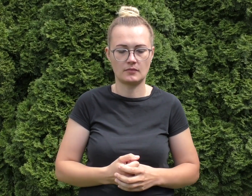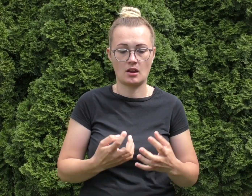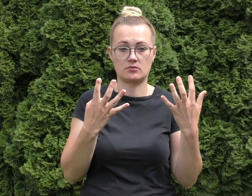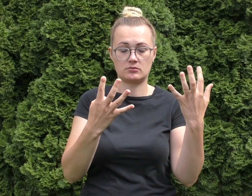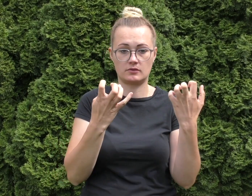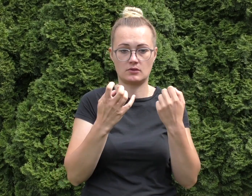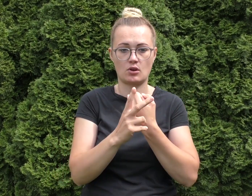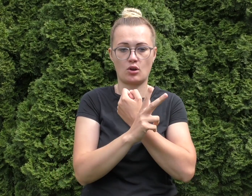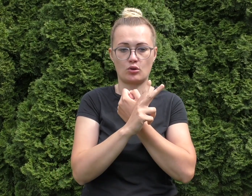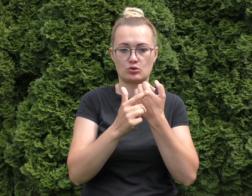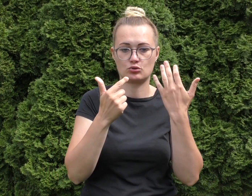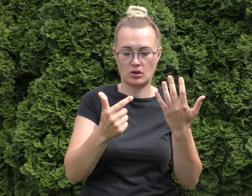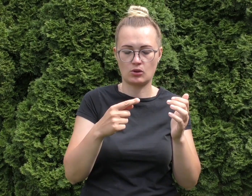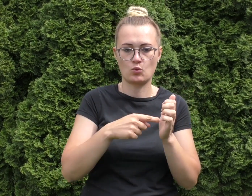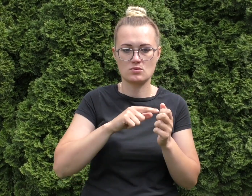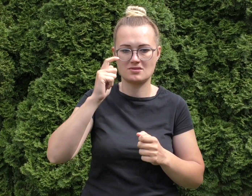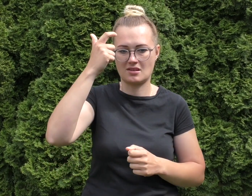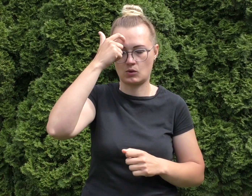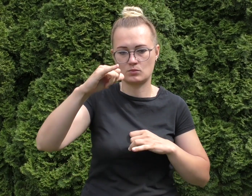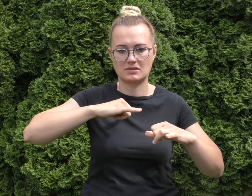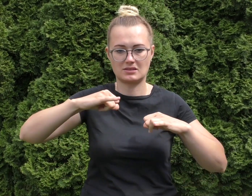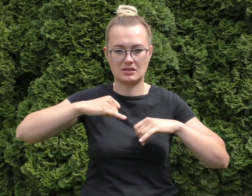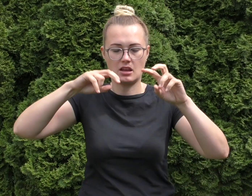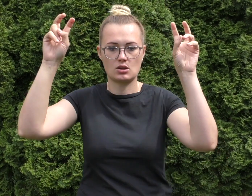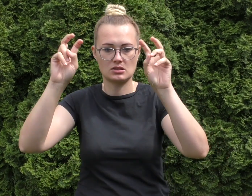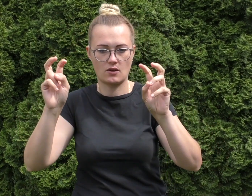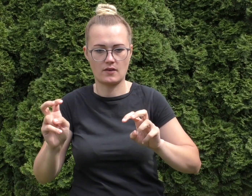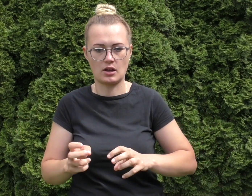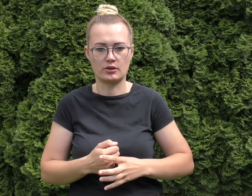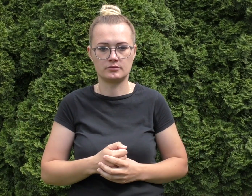987 – centrum zarzadzania kryzysowego